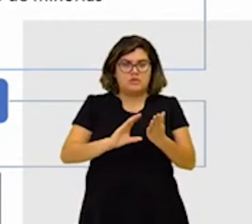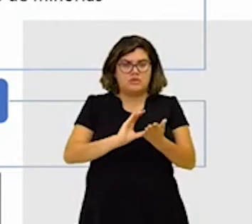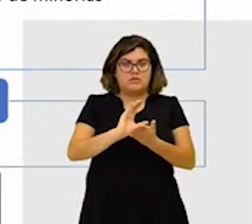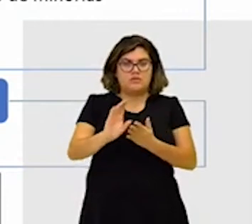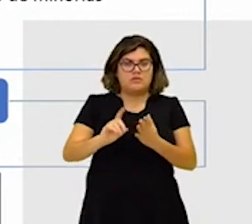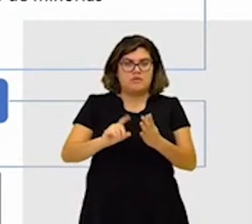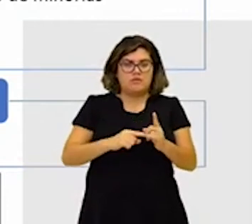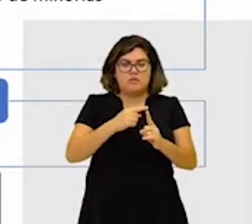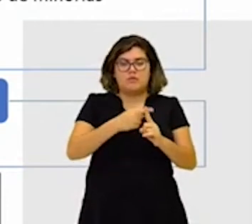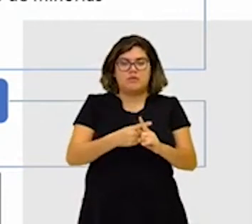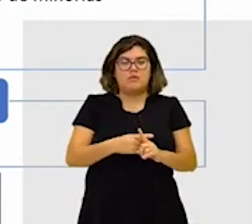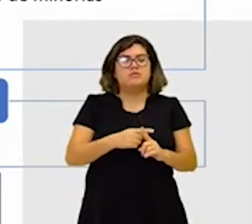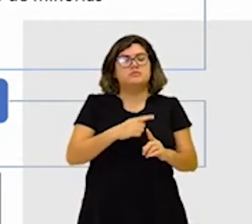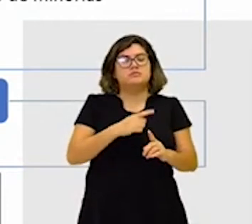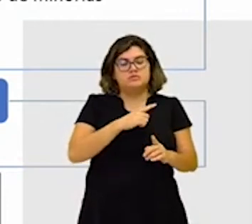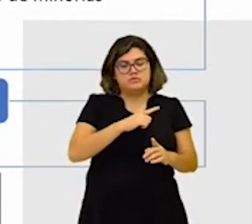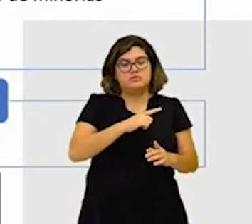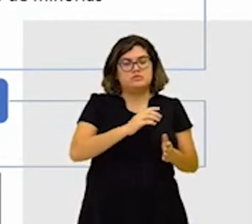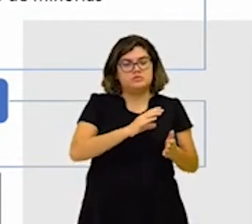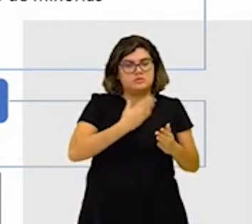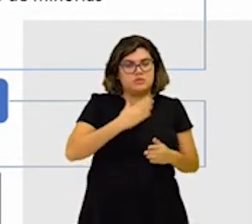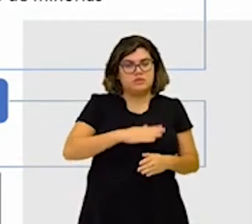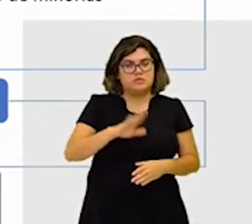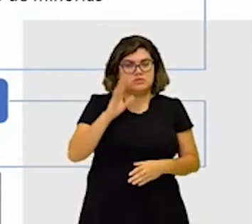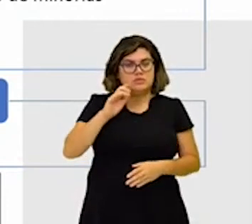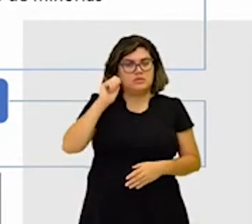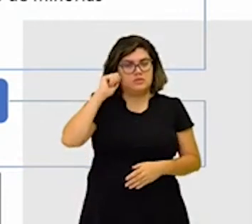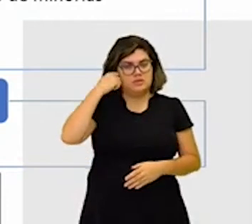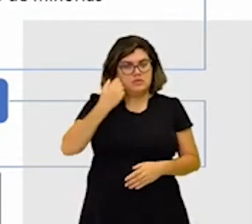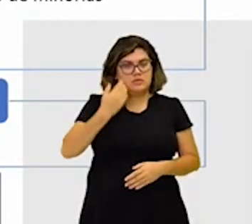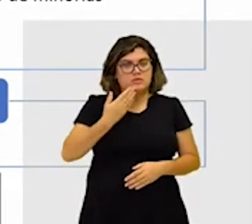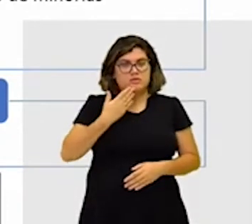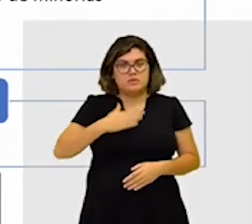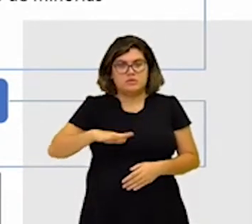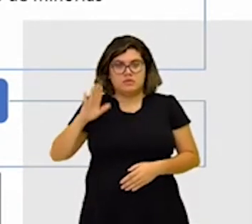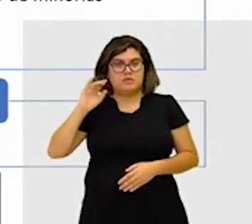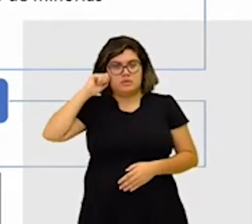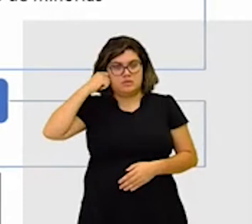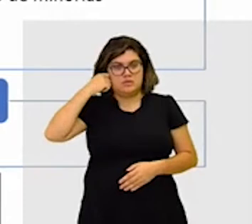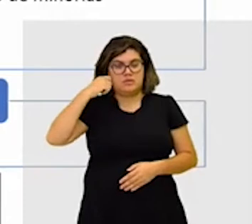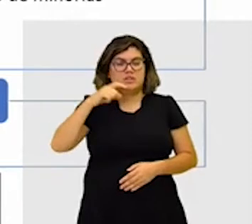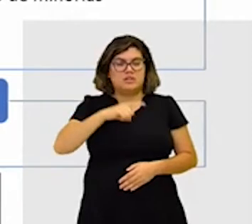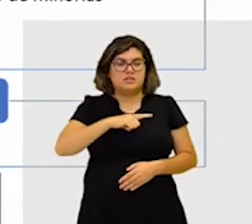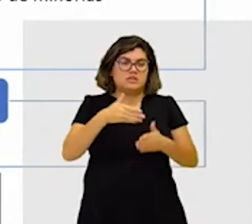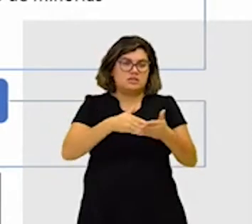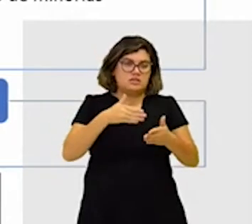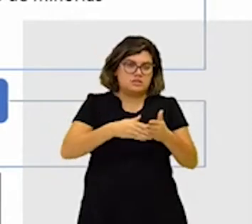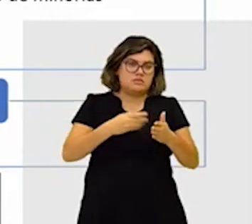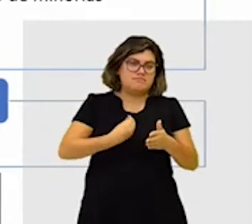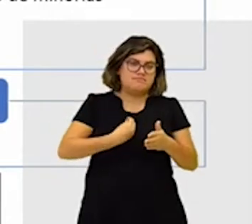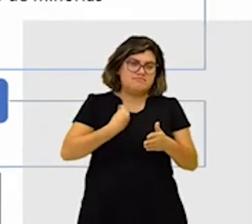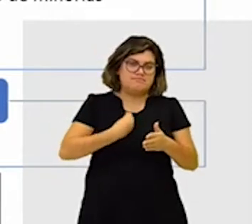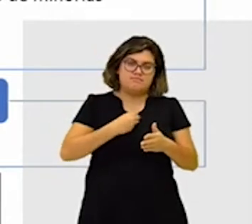pedir a todas as negras uma única vez se essa é a restrição aqui de fato existe não é positiva mas